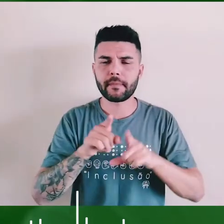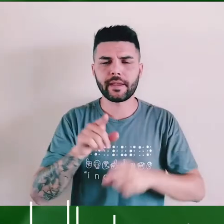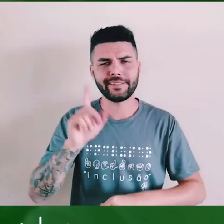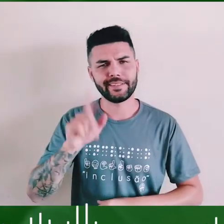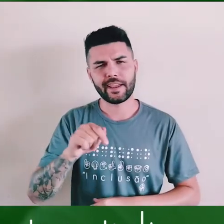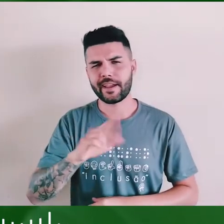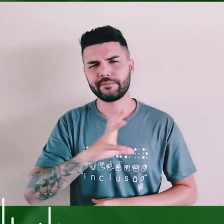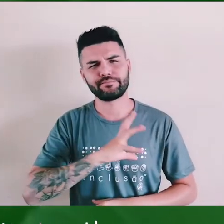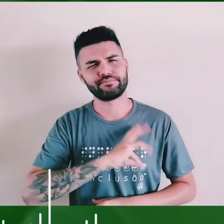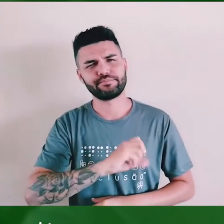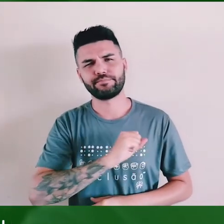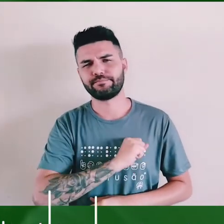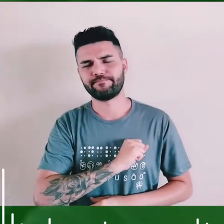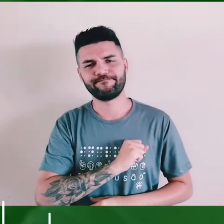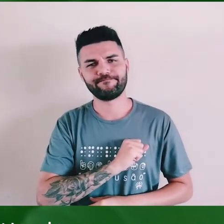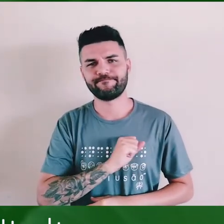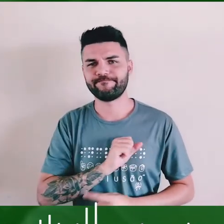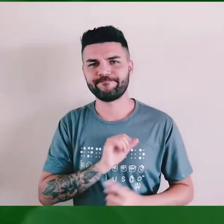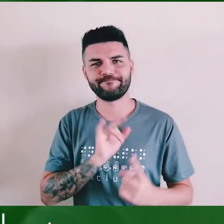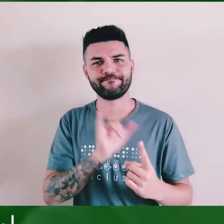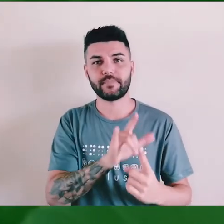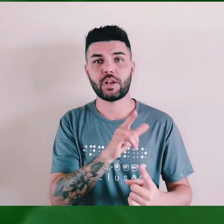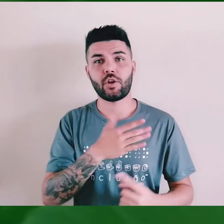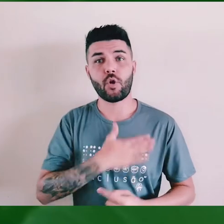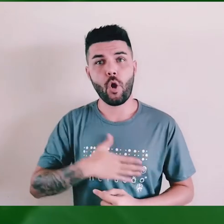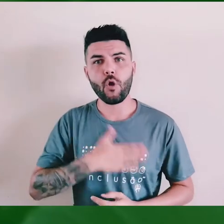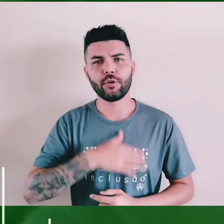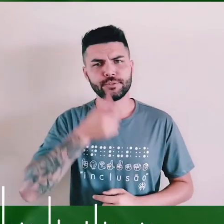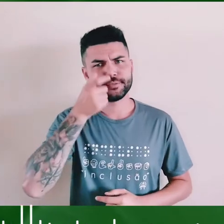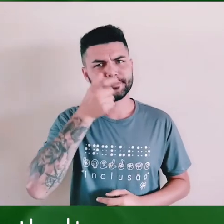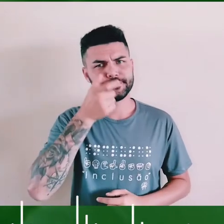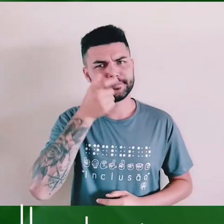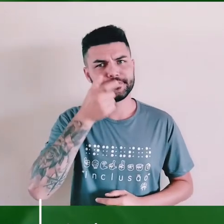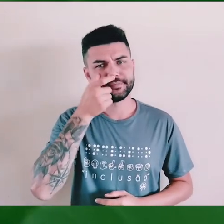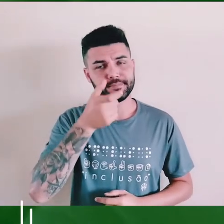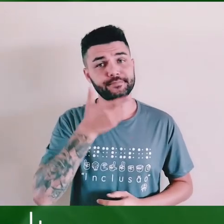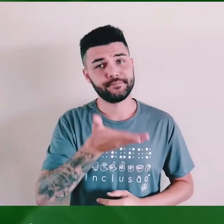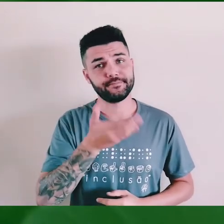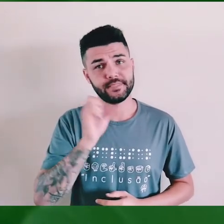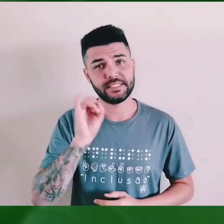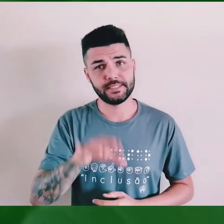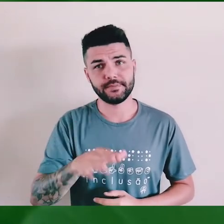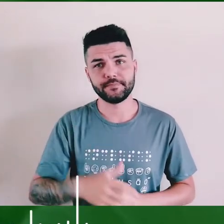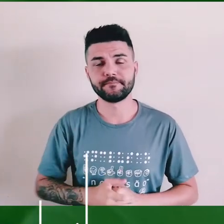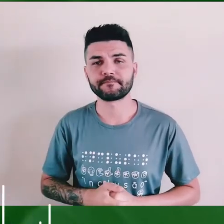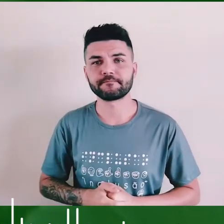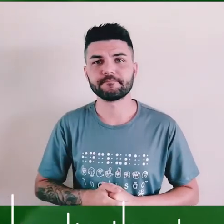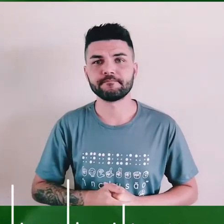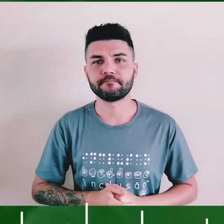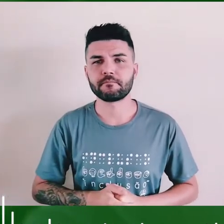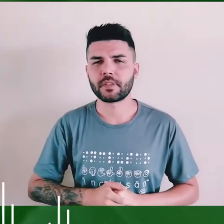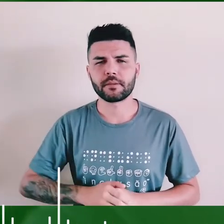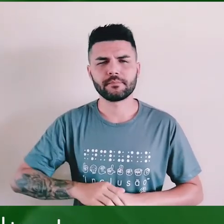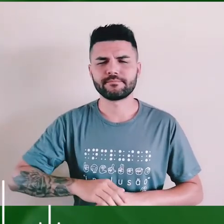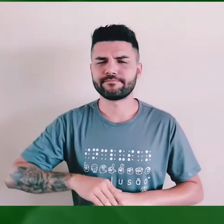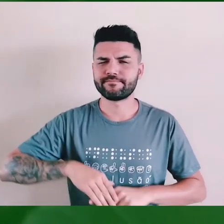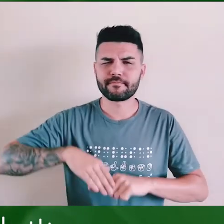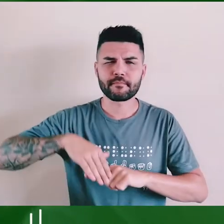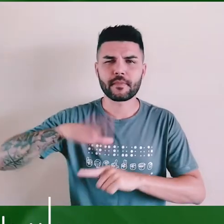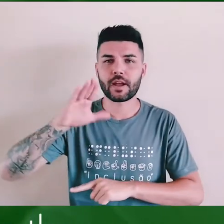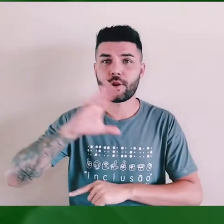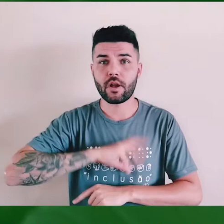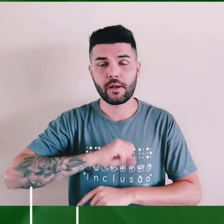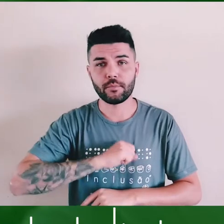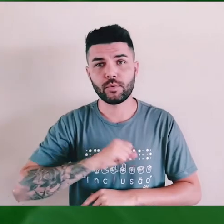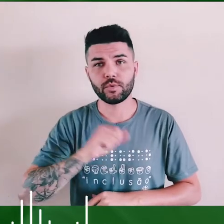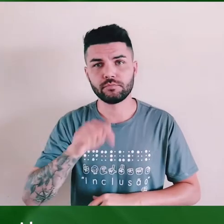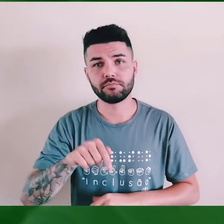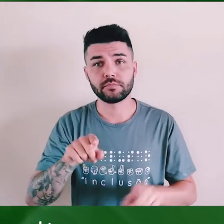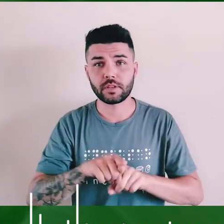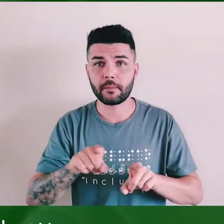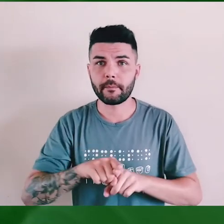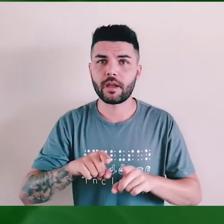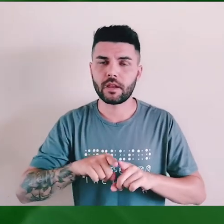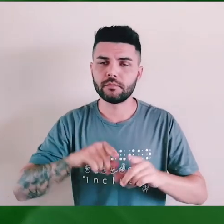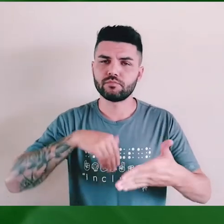amores, que você gosta de assistir. E além do teatro, o seu maior amor assim, me corrija